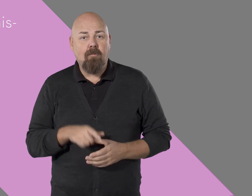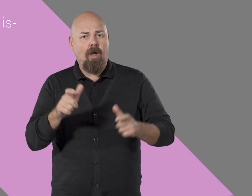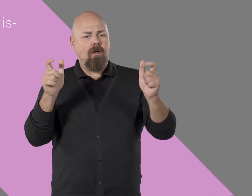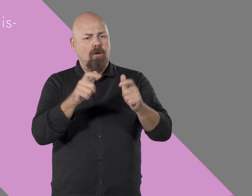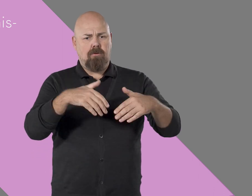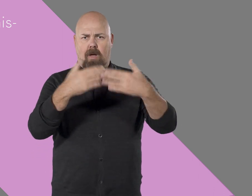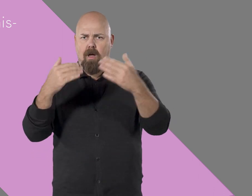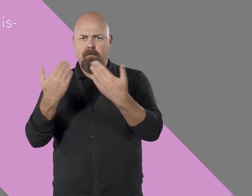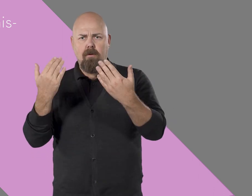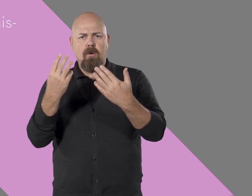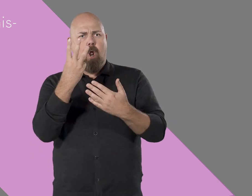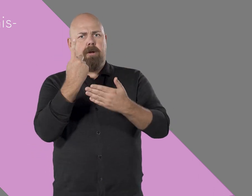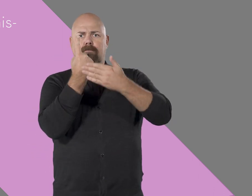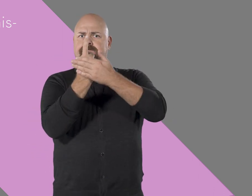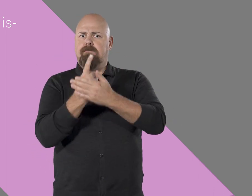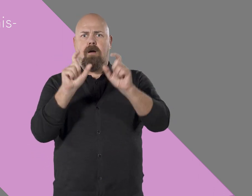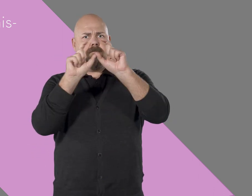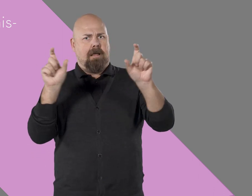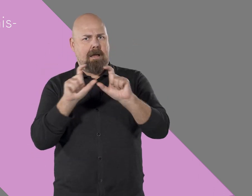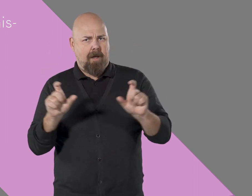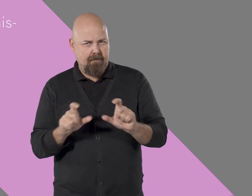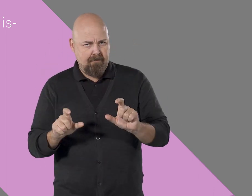Järjestöpäivillä on kolme ajankohtaista teemaa: